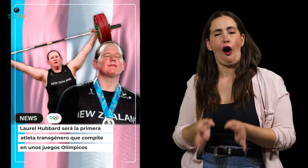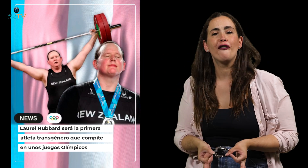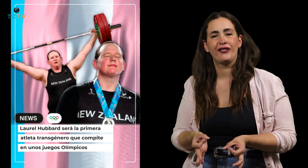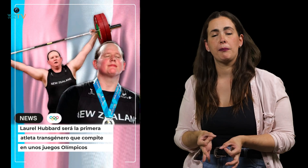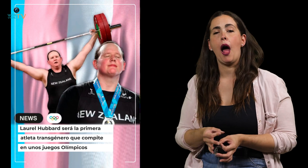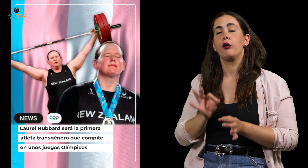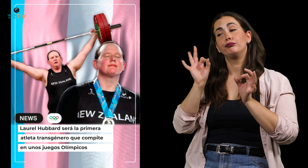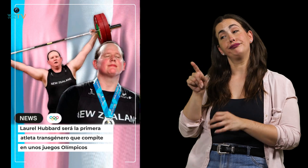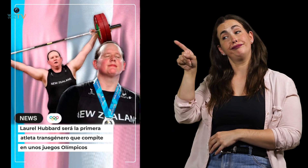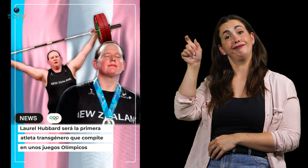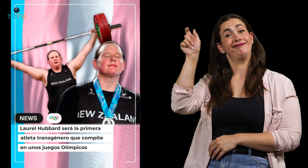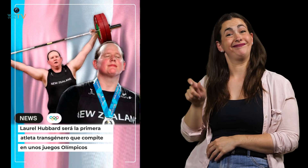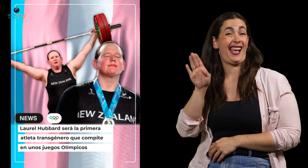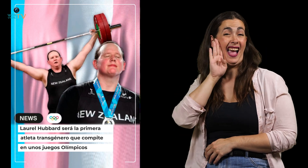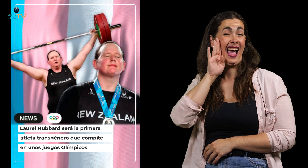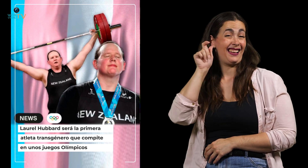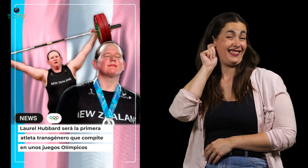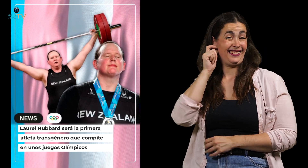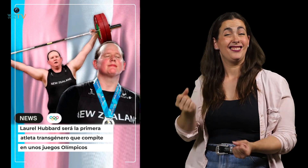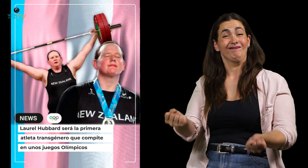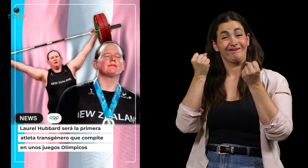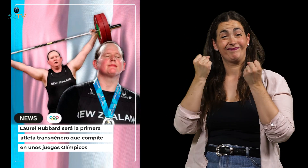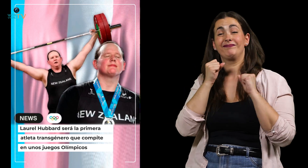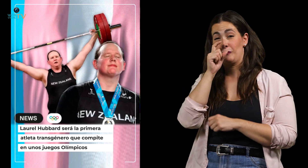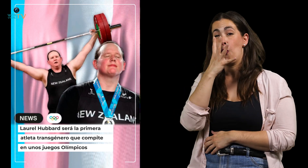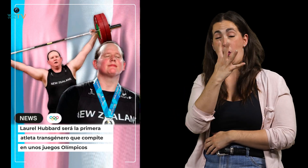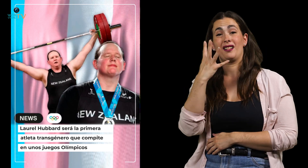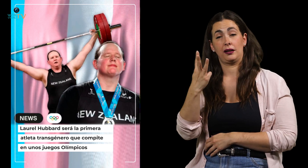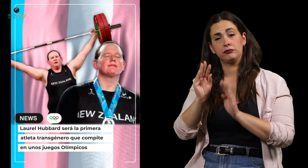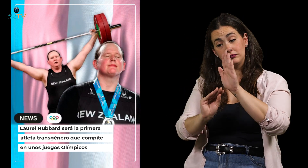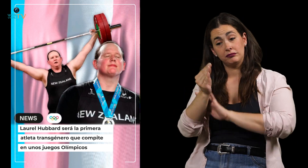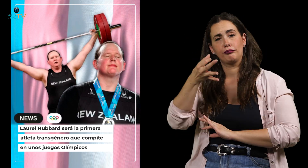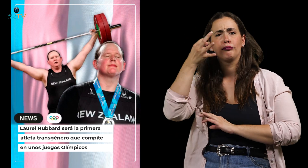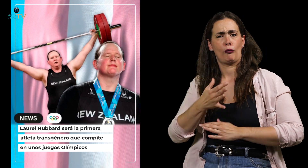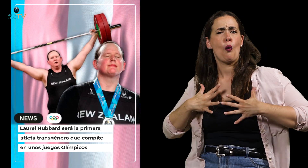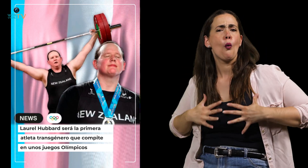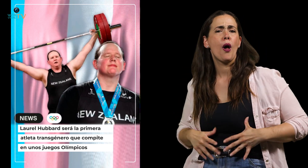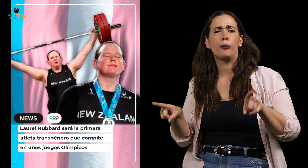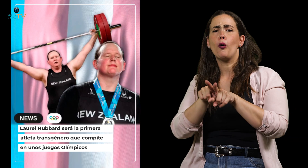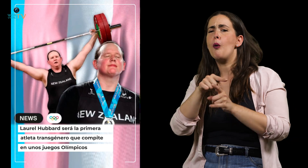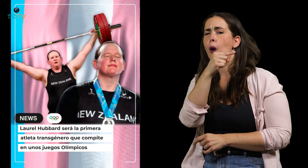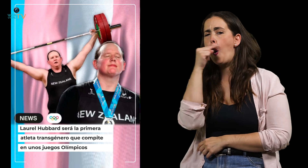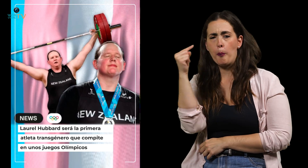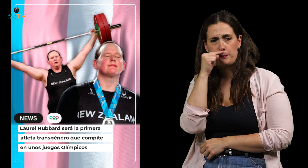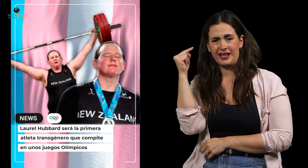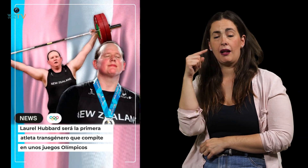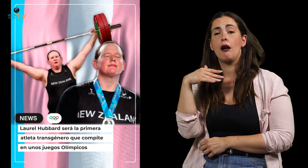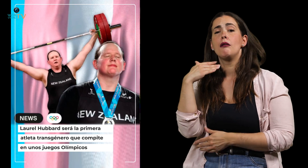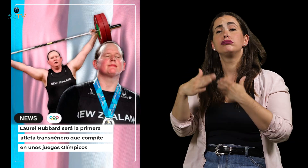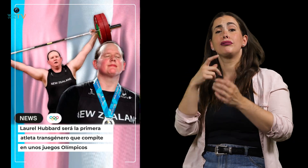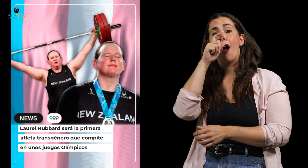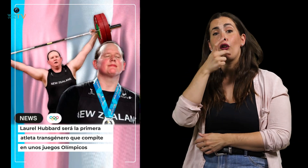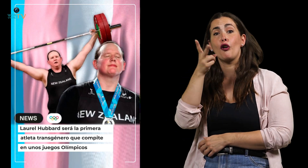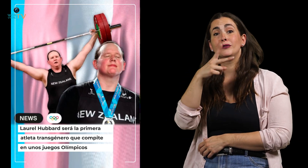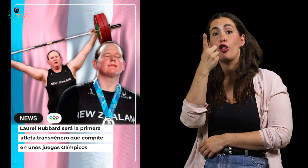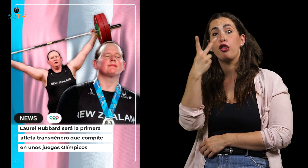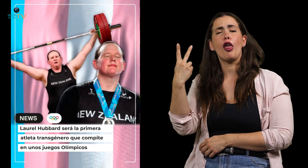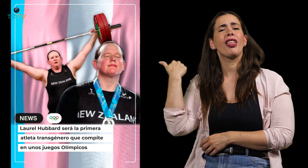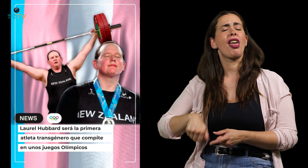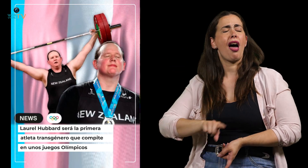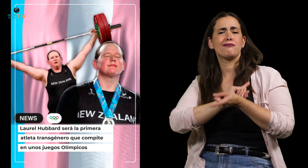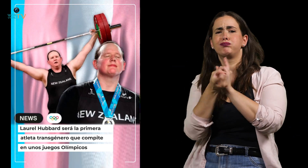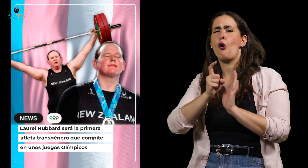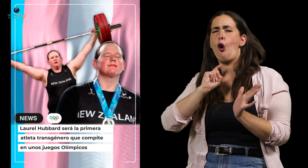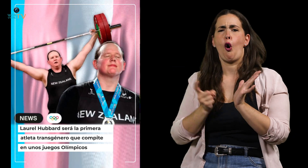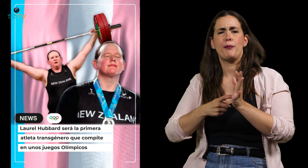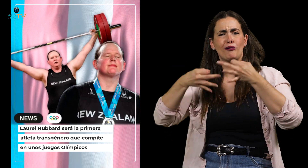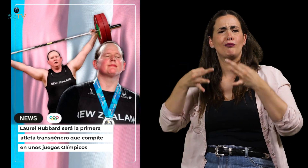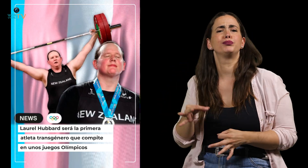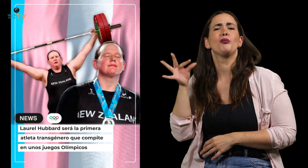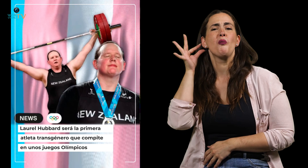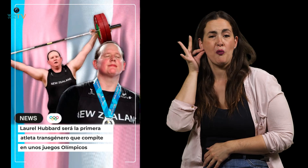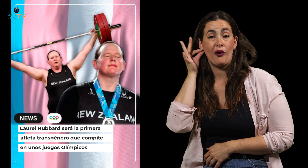que Hubbard nació biológicamente hombre y completó su transición en 2012.